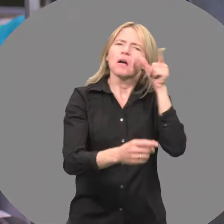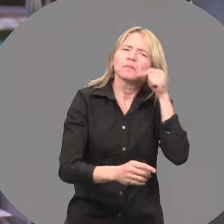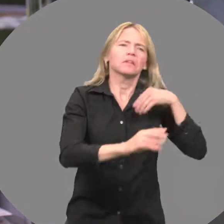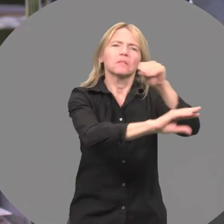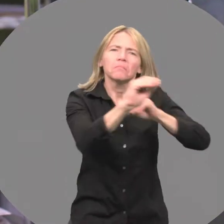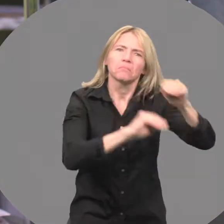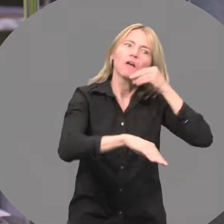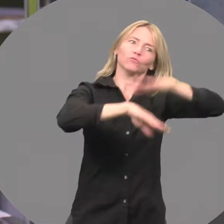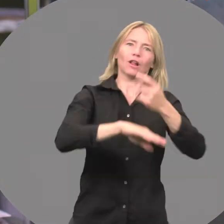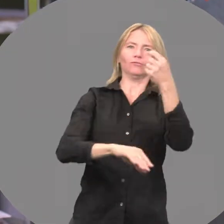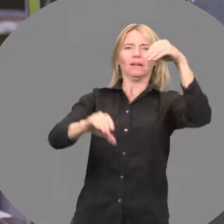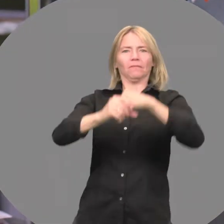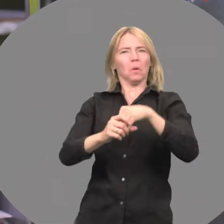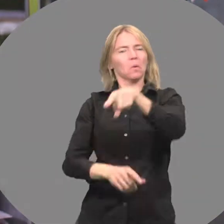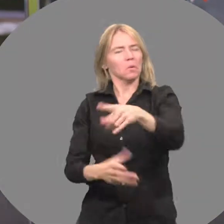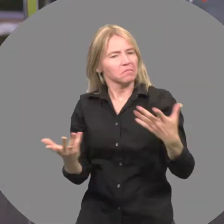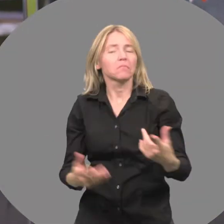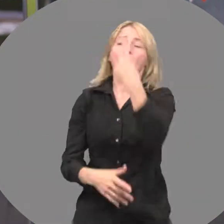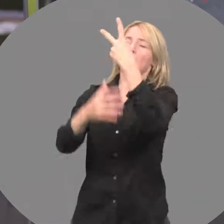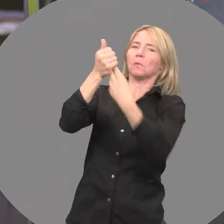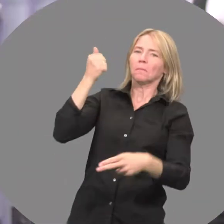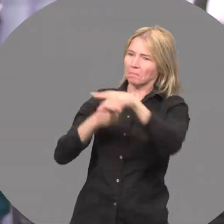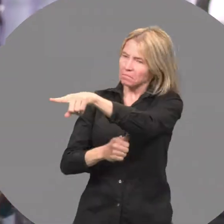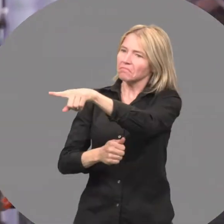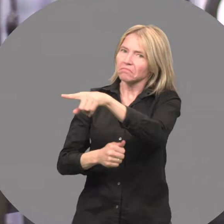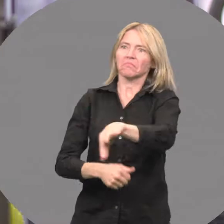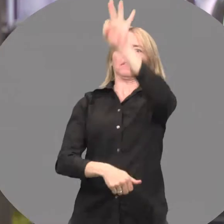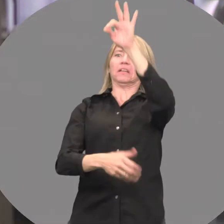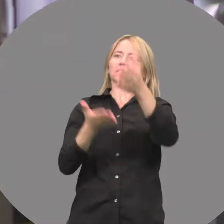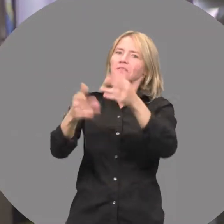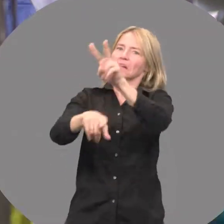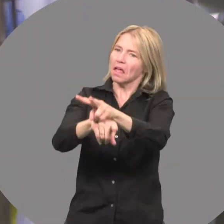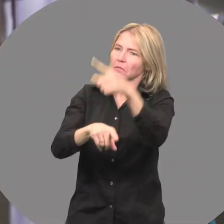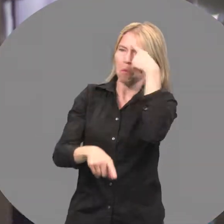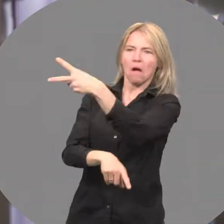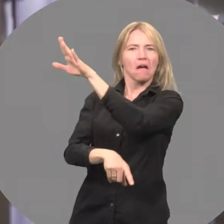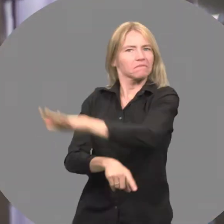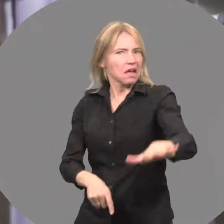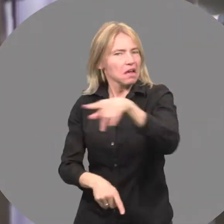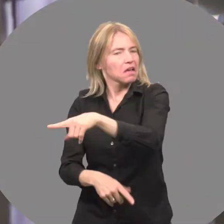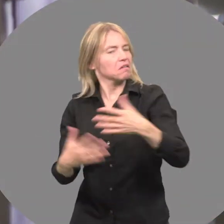Sharon : J'ai entendu parler du Fonds de garde d'enfants au travail. Un couple avait trouvé une place en garderie